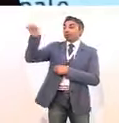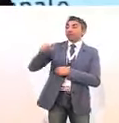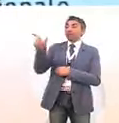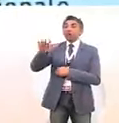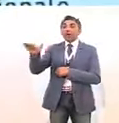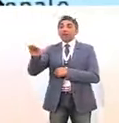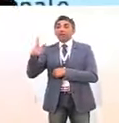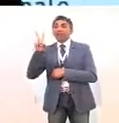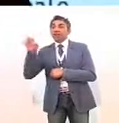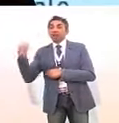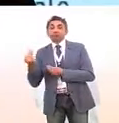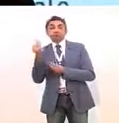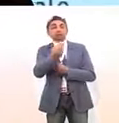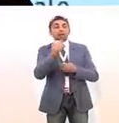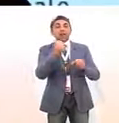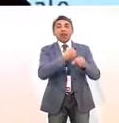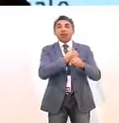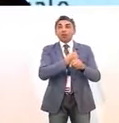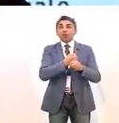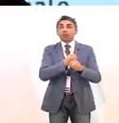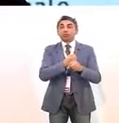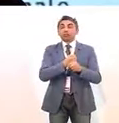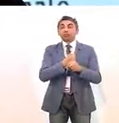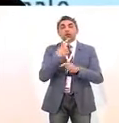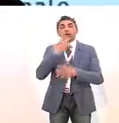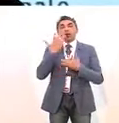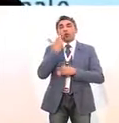strada e lo metti a lavorare – lasciatemelo dire perché questo viaggio in treno mi ha